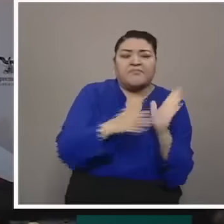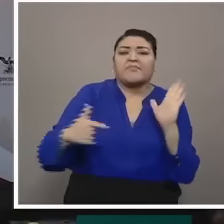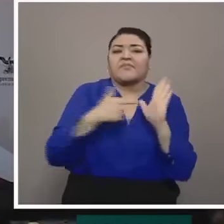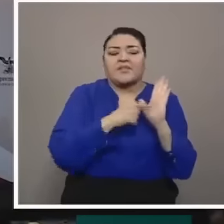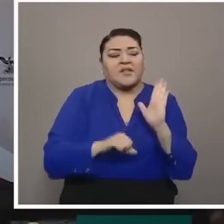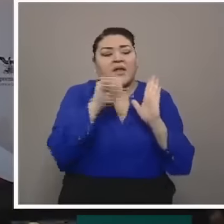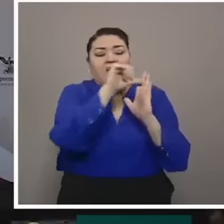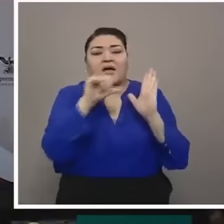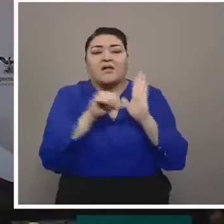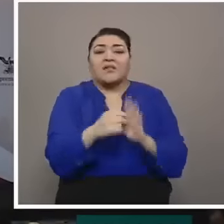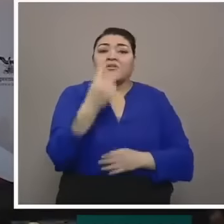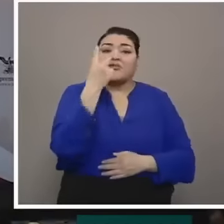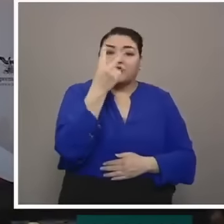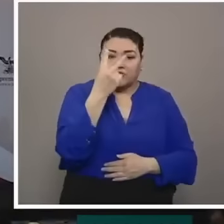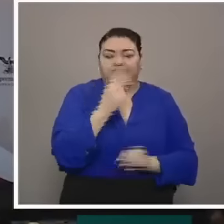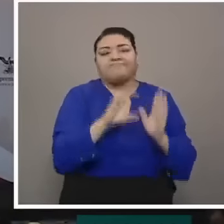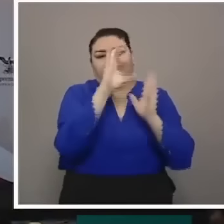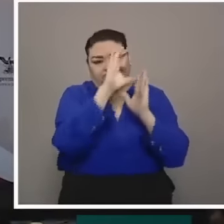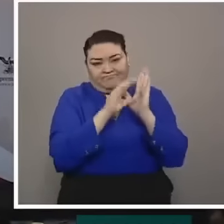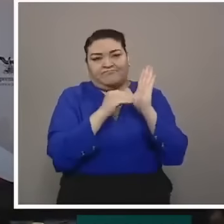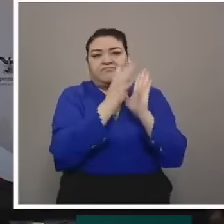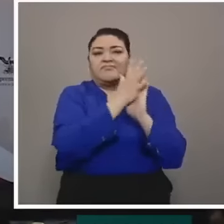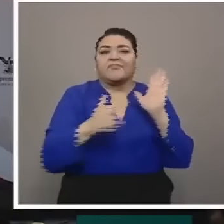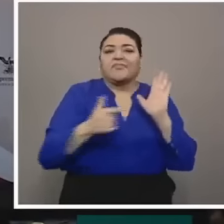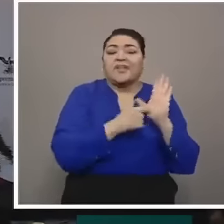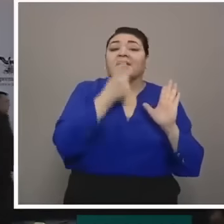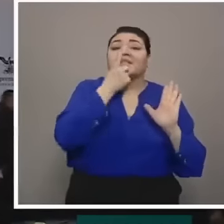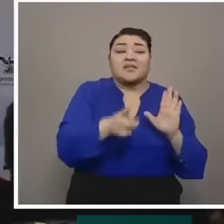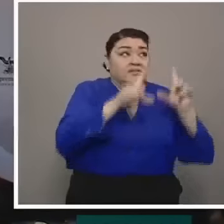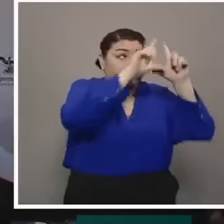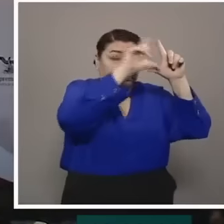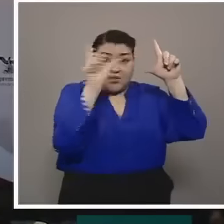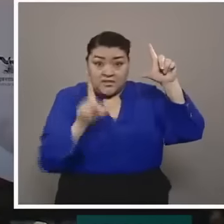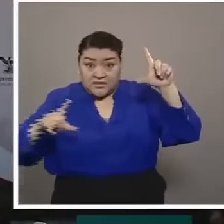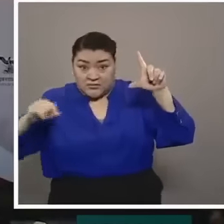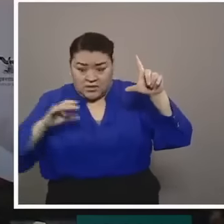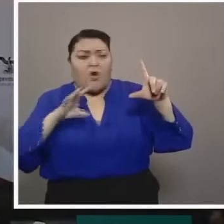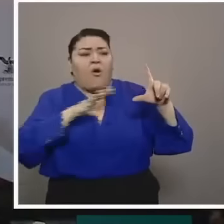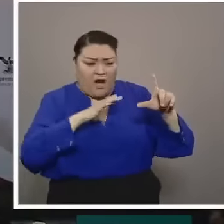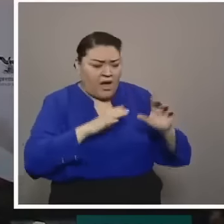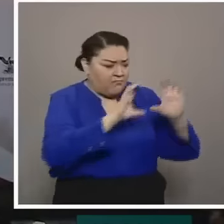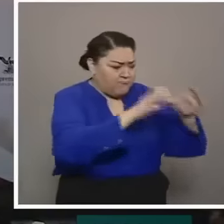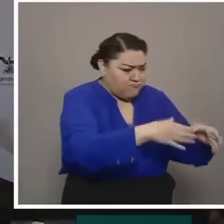constitucional, que reconoce que la nación mexicana tiene una composición pluricultural